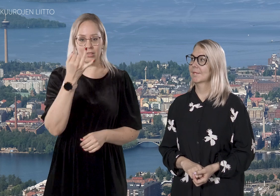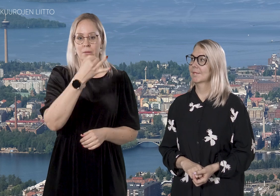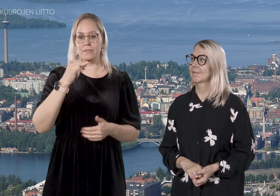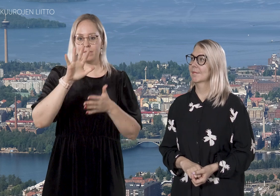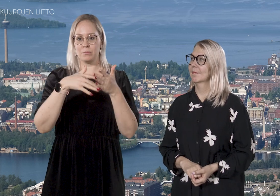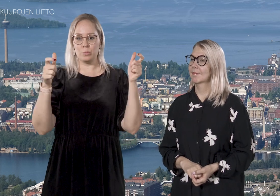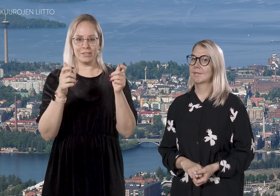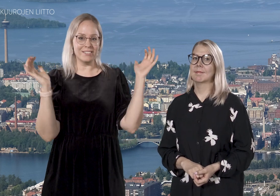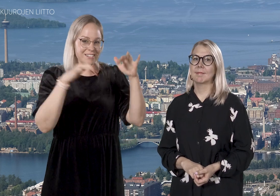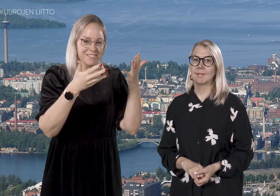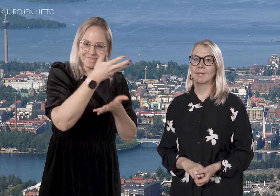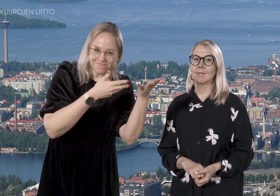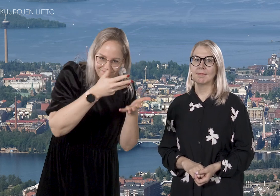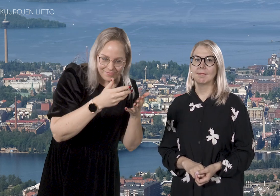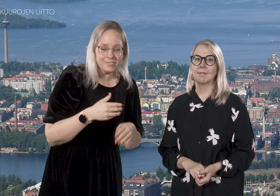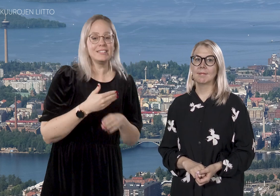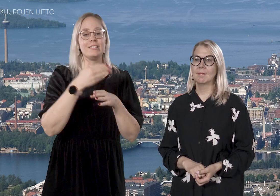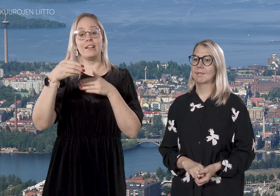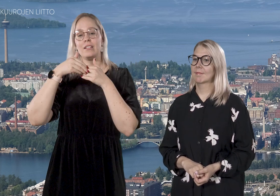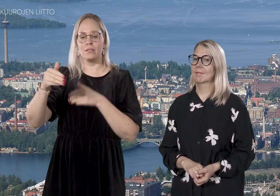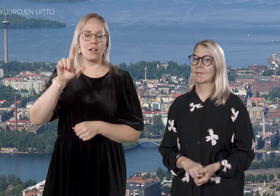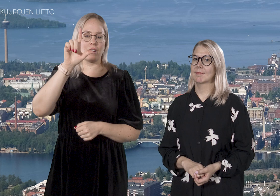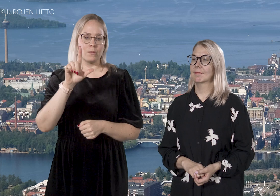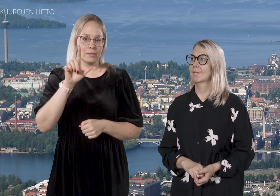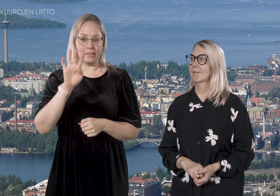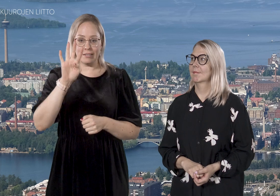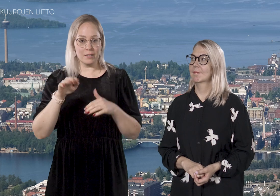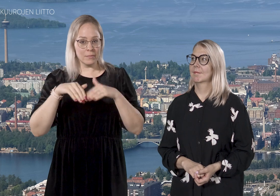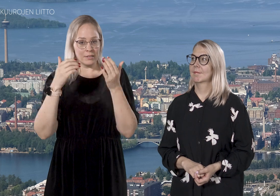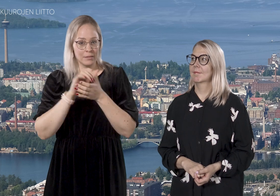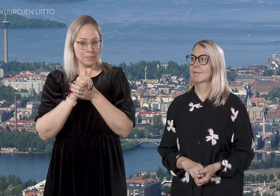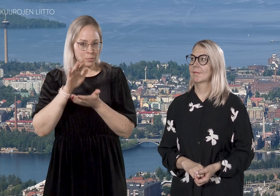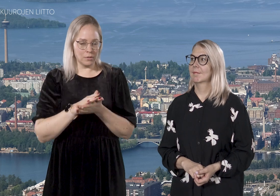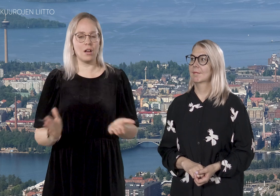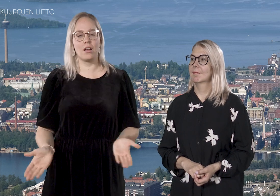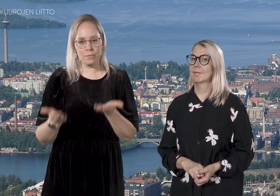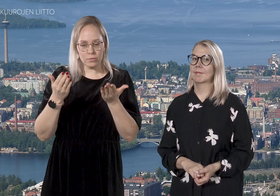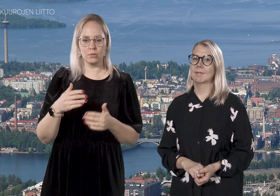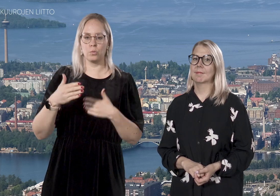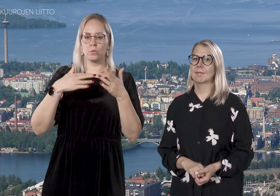Tampereen viittomakielisten yhdistyksellä, ja lauantaiaamuna tapahtuma jatkuu -